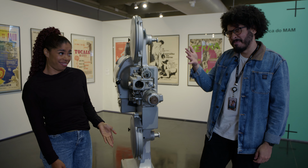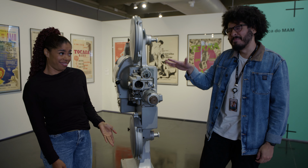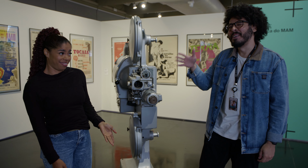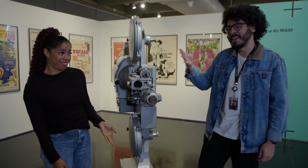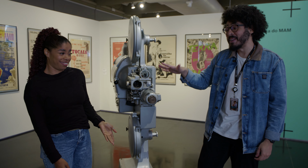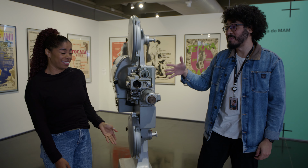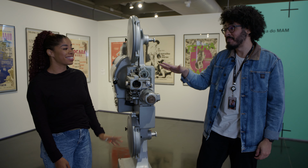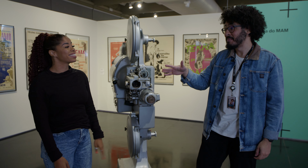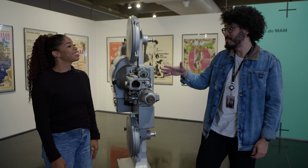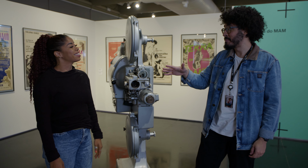É bem por aí!